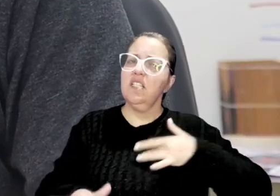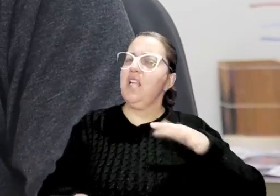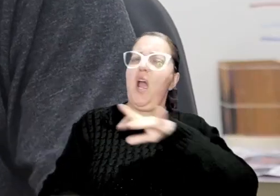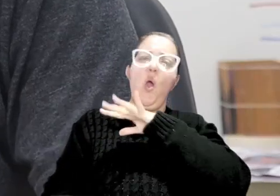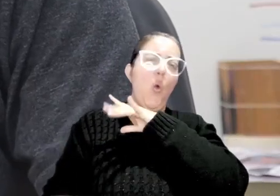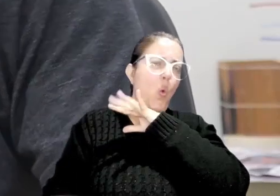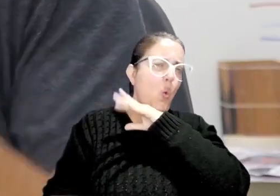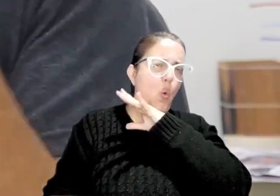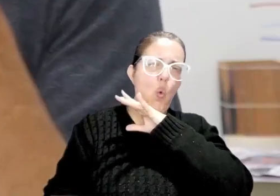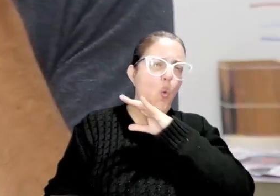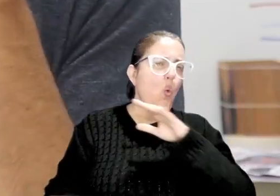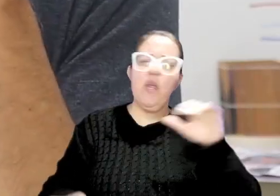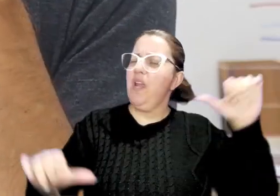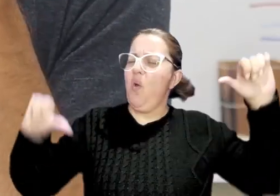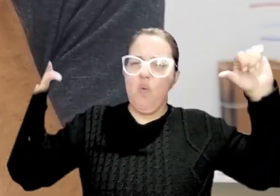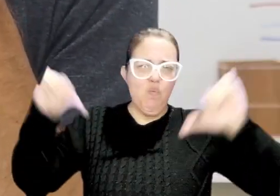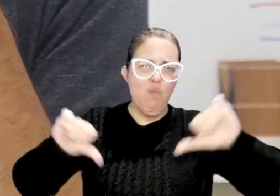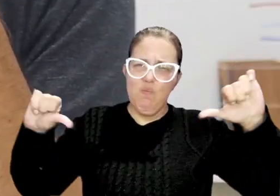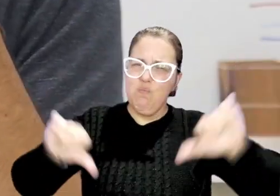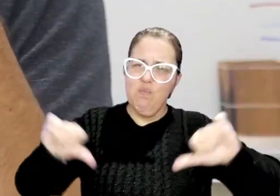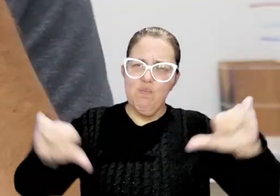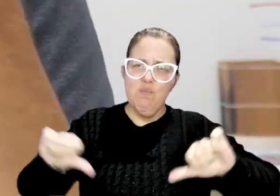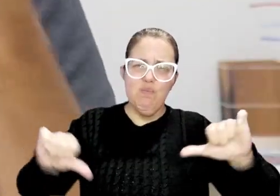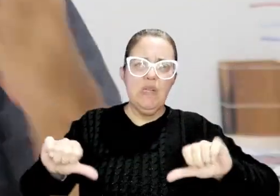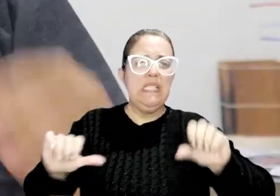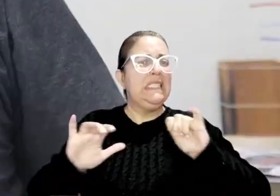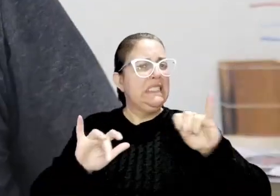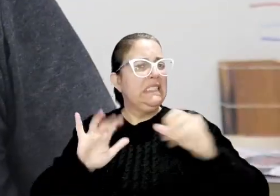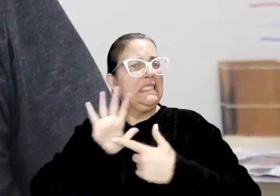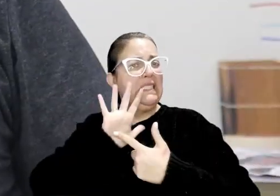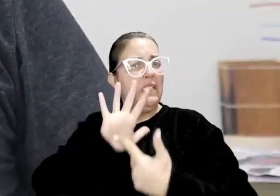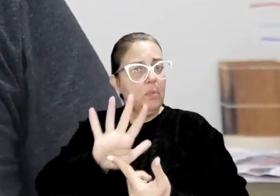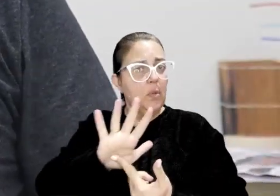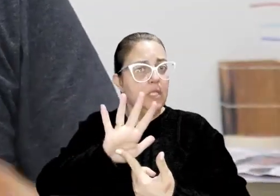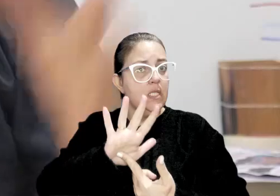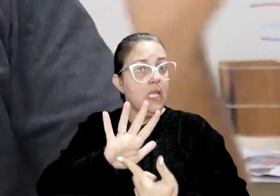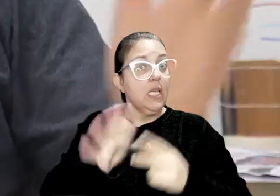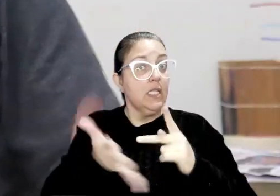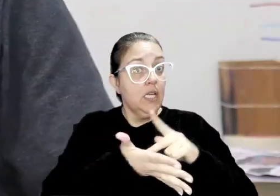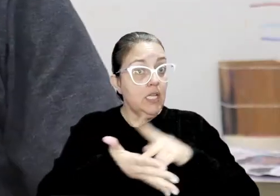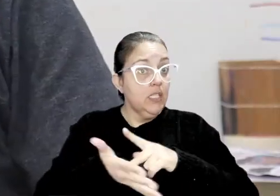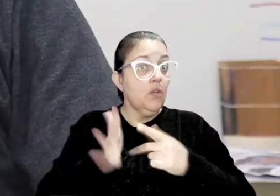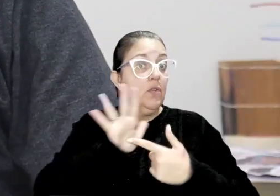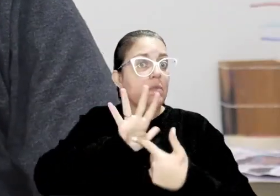ele realmente não aparece e aí termina aparecendo o componente a o impacto da Saúde foi positivo